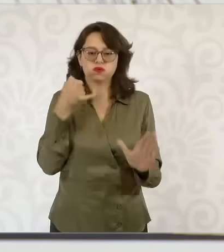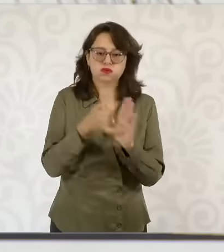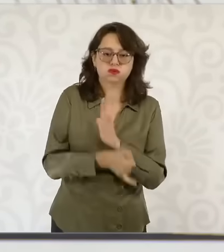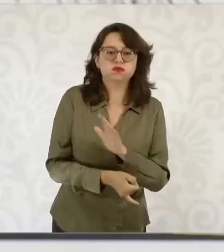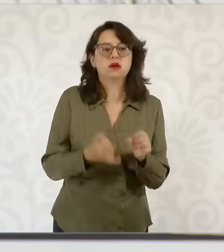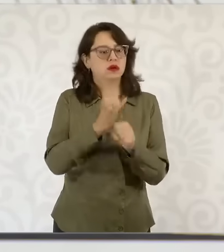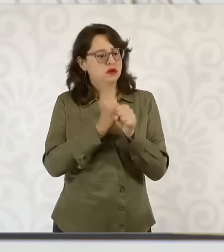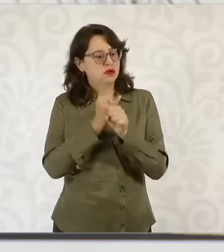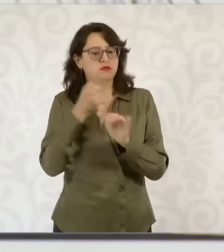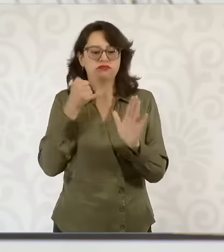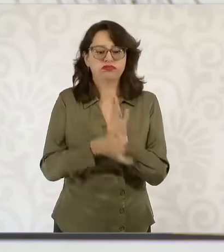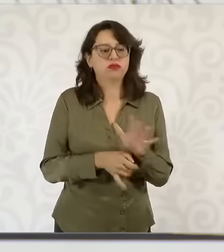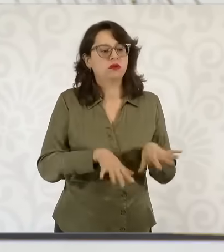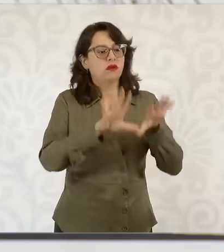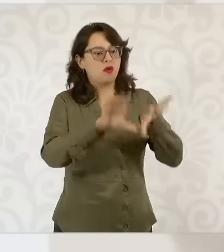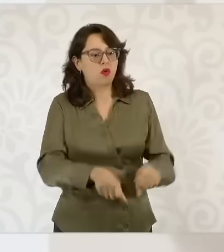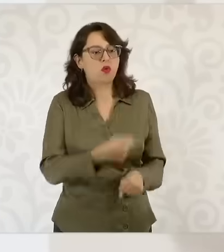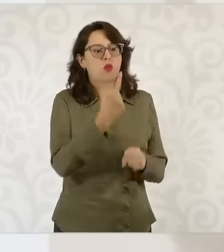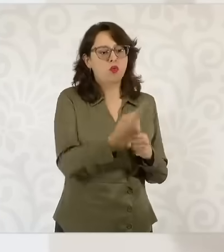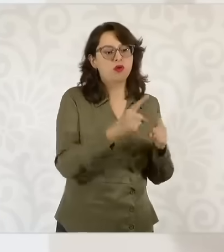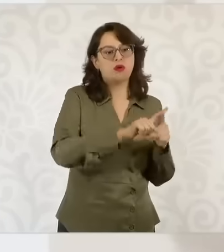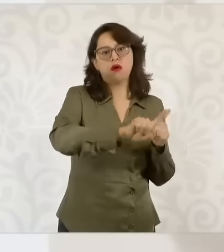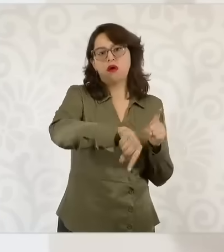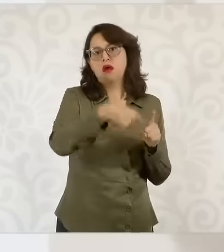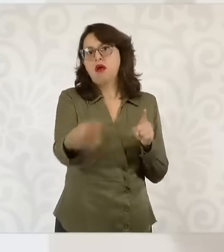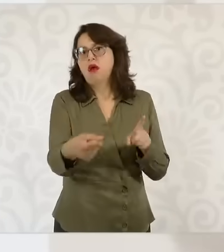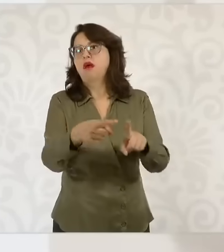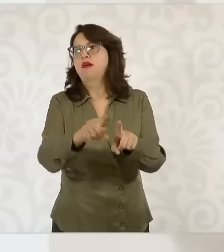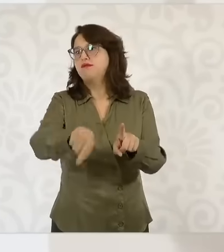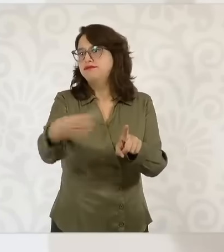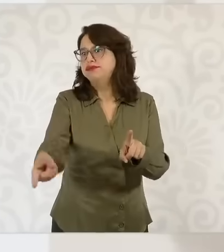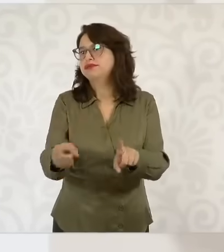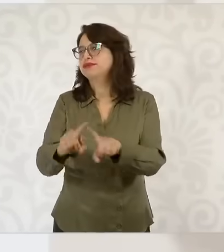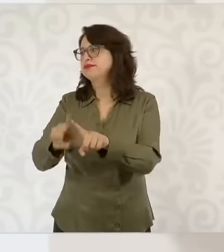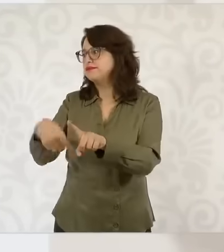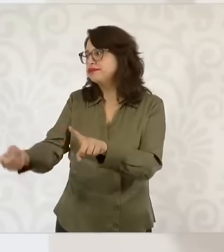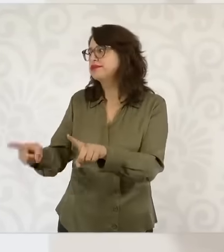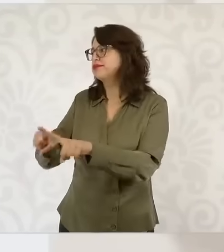se detiene alguien, de ahí se ve cómo fue que se quería importar y de ahí se da seguimiento para